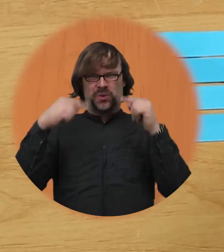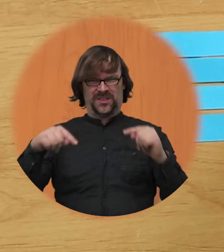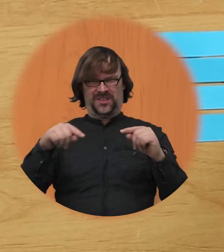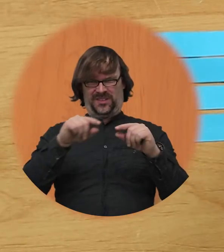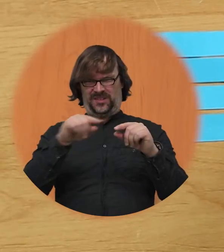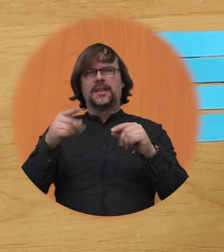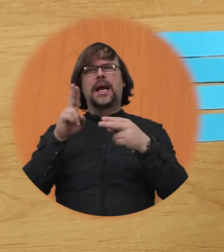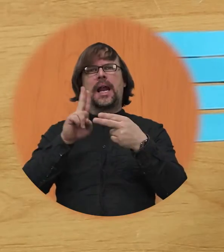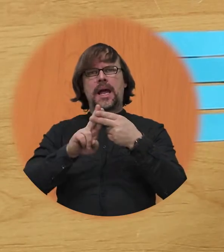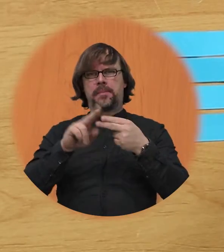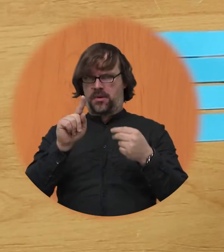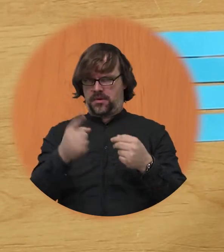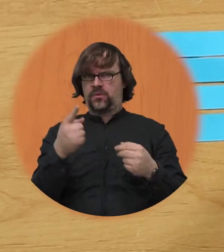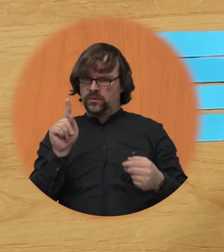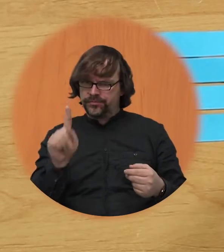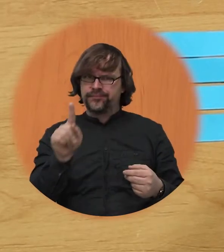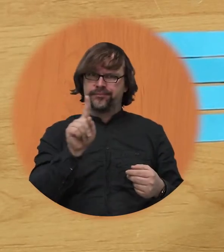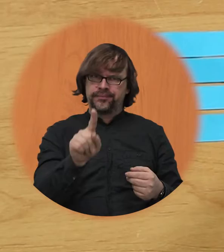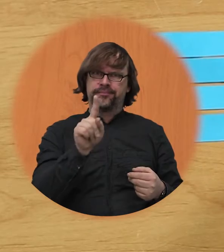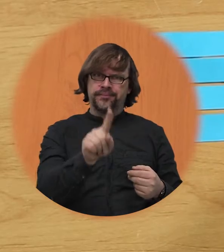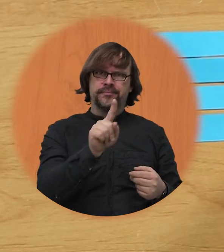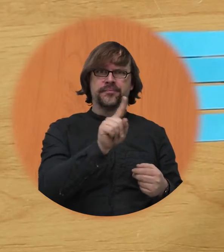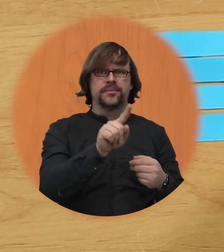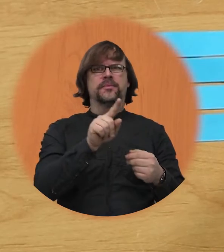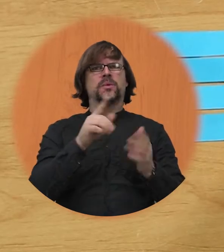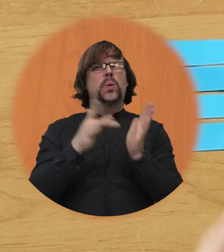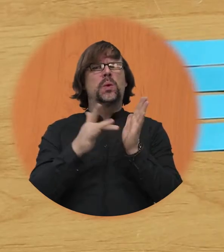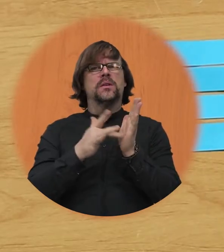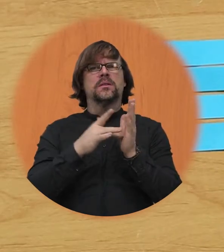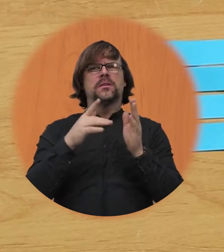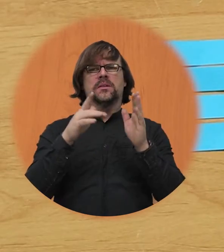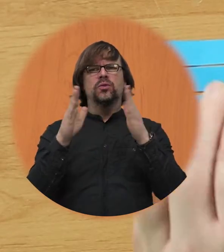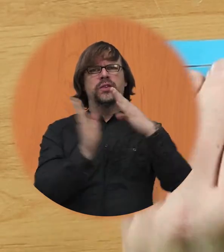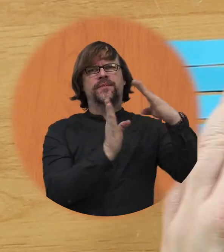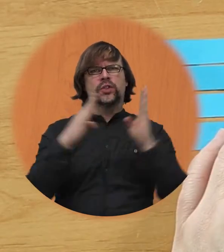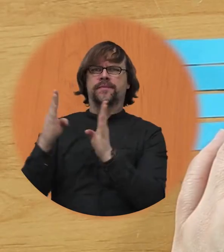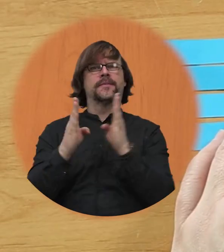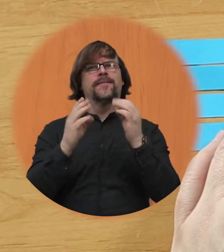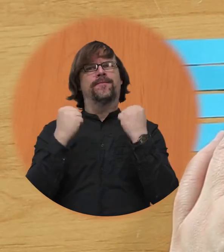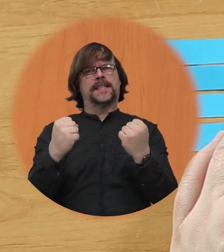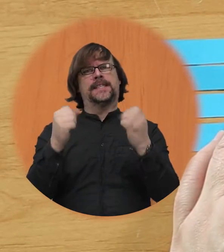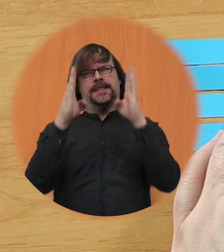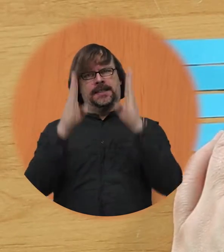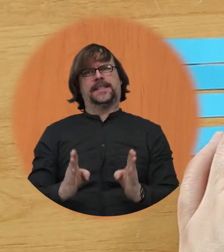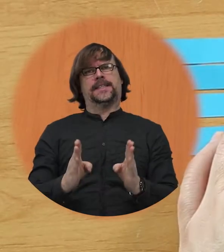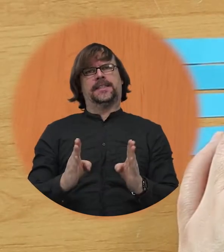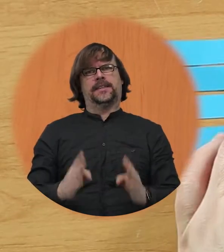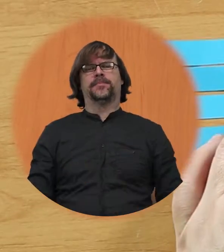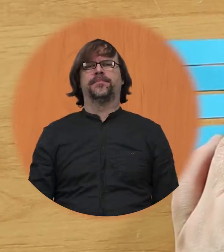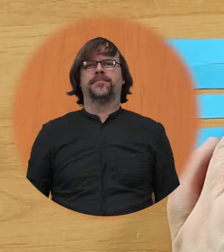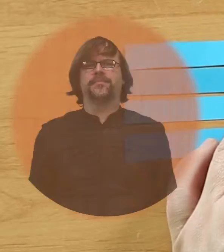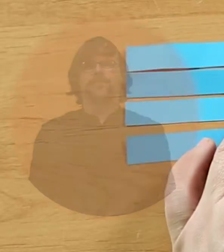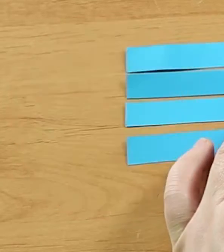Untere Reihe sollte zum Schluss verklebt werden, damit sich nichts verschiebt.